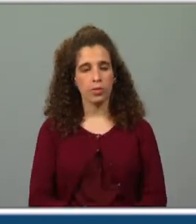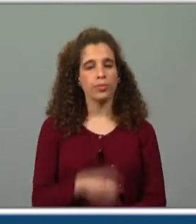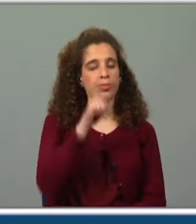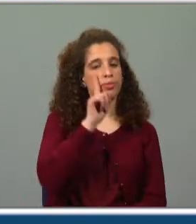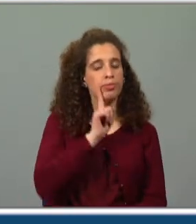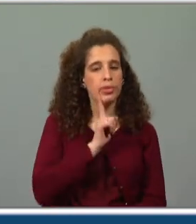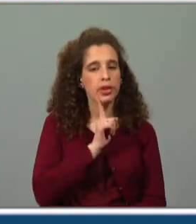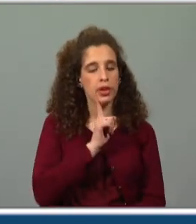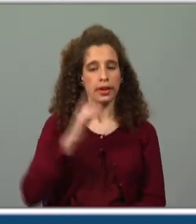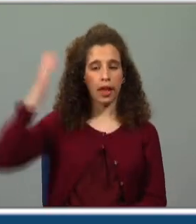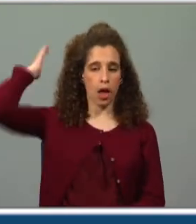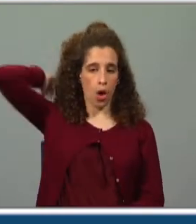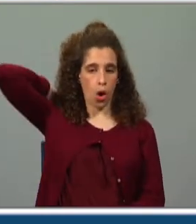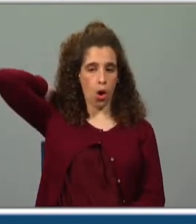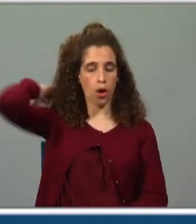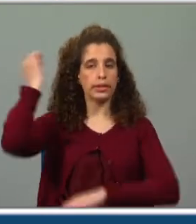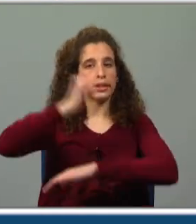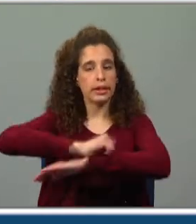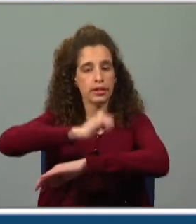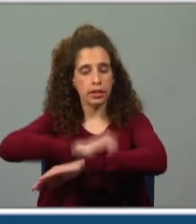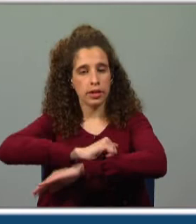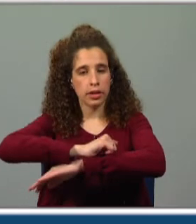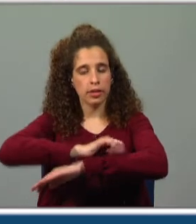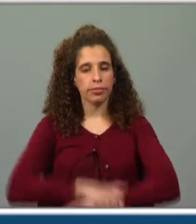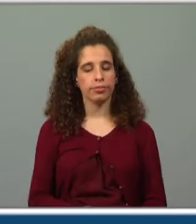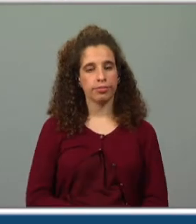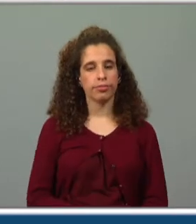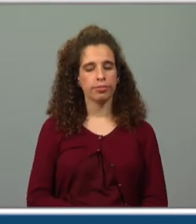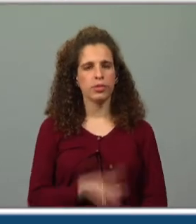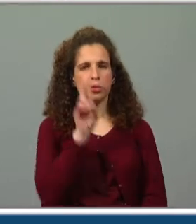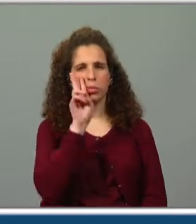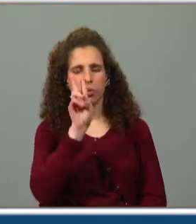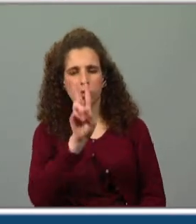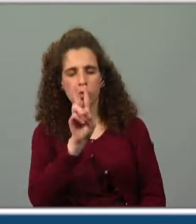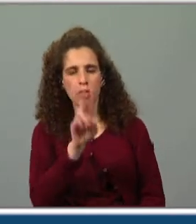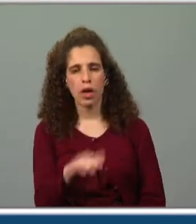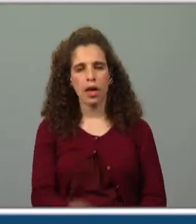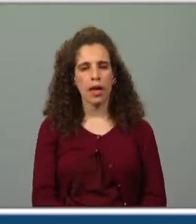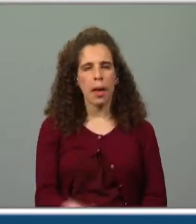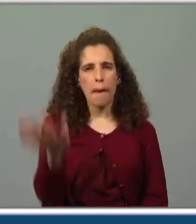menina que está de costas a janela bom e que está observar a paisagem que 背對著窗戶的女孩很好，那就是觀察風景